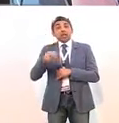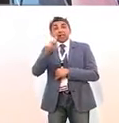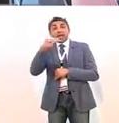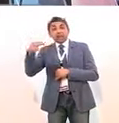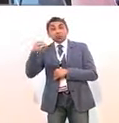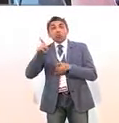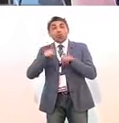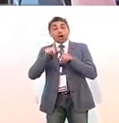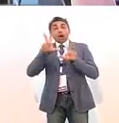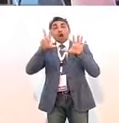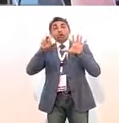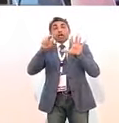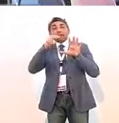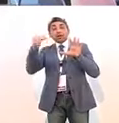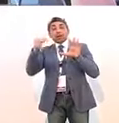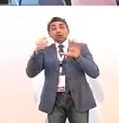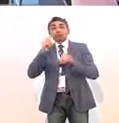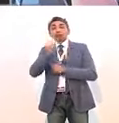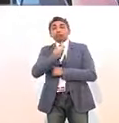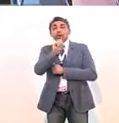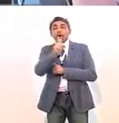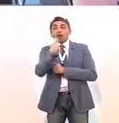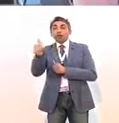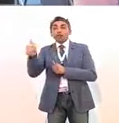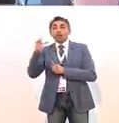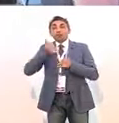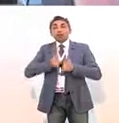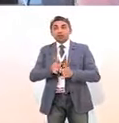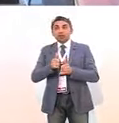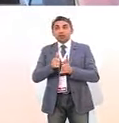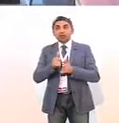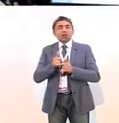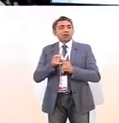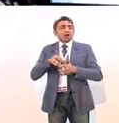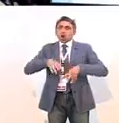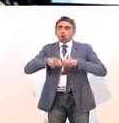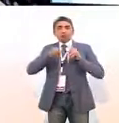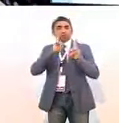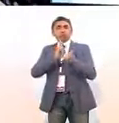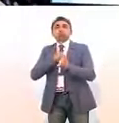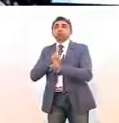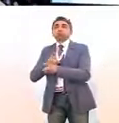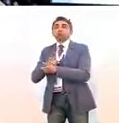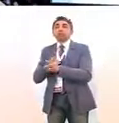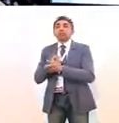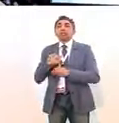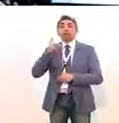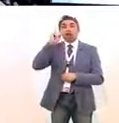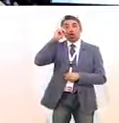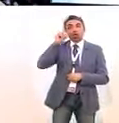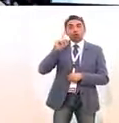per ogni figlio partirà una buriana di proporzioni epiche. Io non so se questa è la soluzione